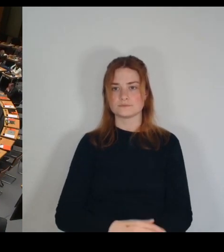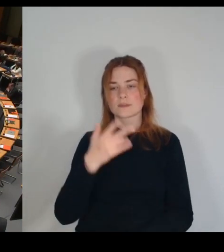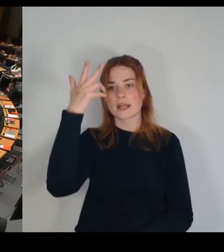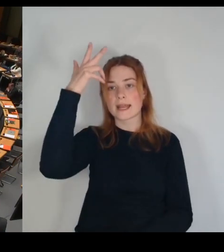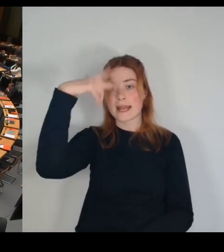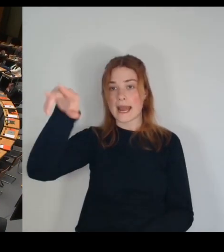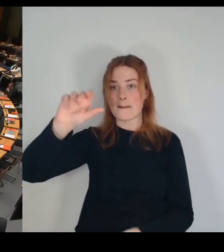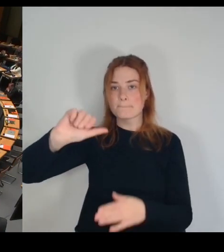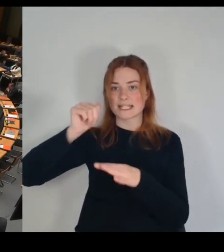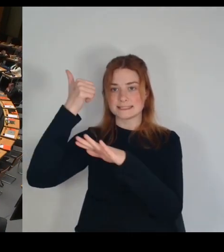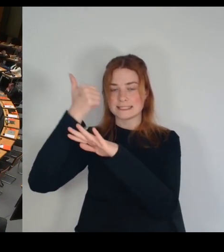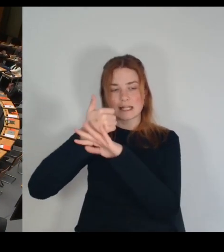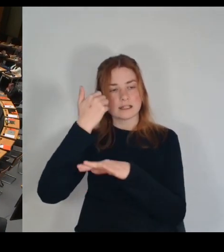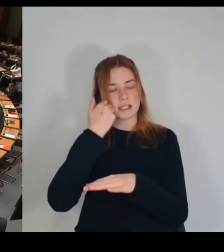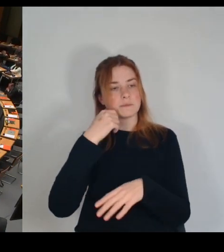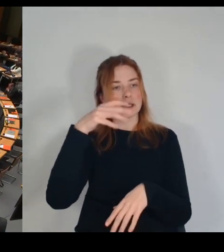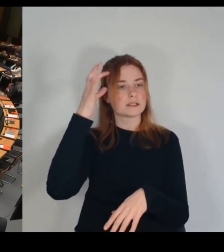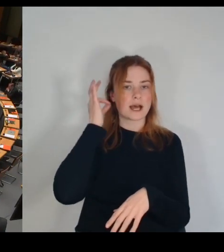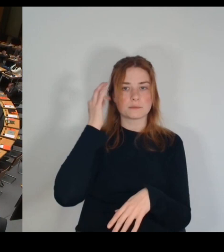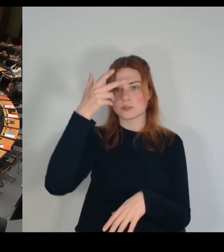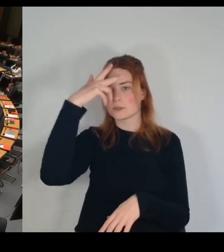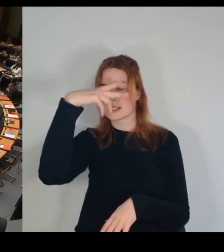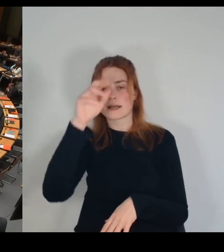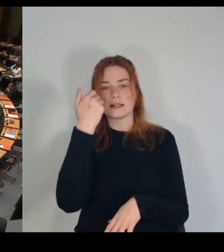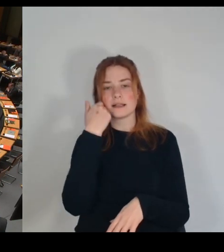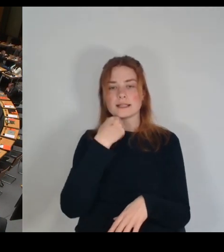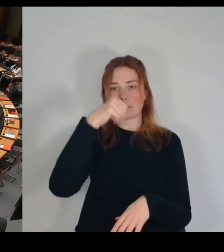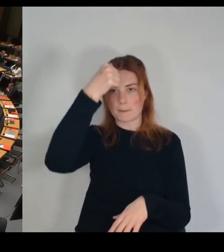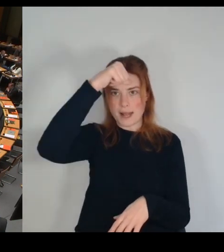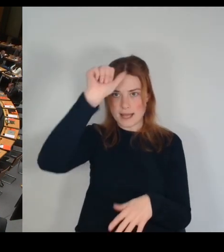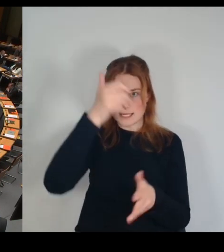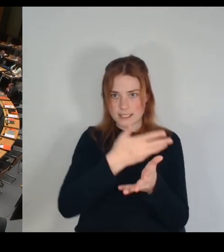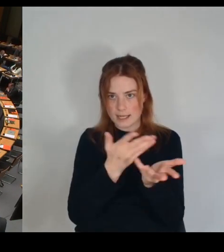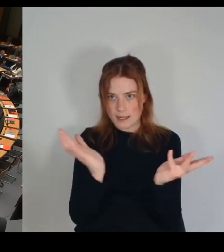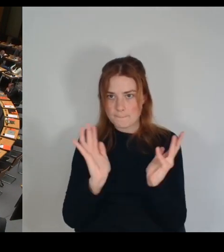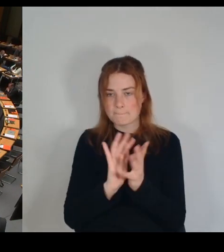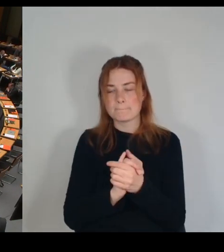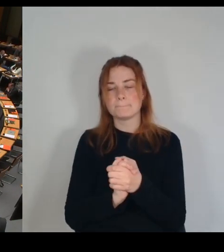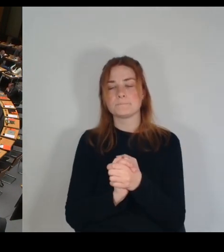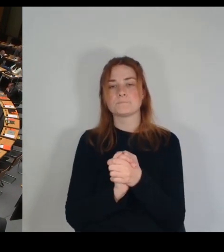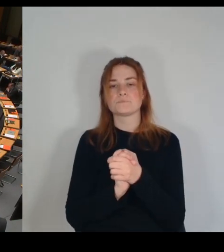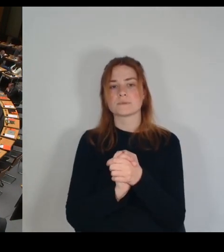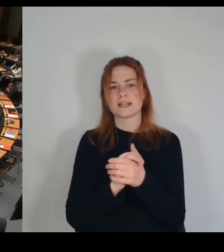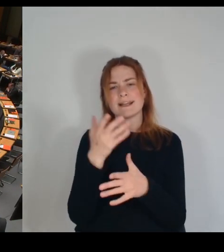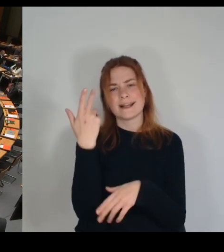Ich gehe mal davon aus, auch Herr Latsch, wenn Sie überhaupt zu Ihrem Antrag gesprochen haben, sondern zur Frage des Zuzugs